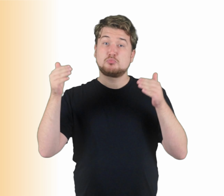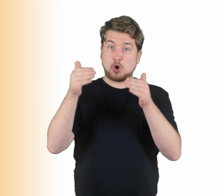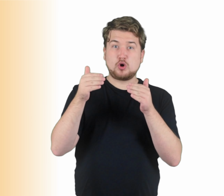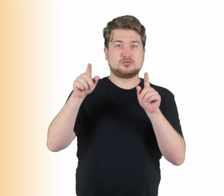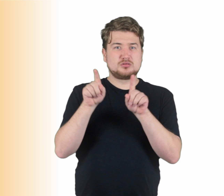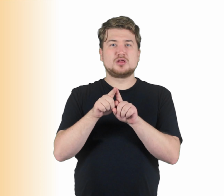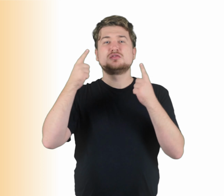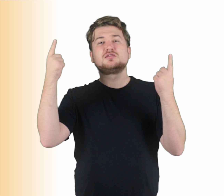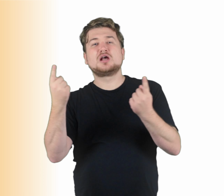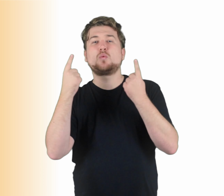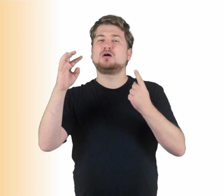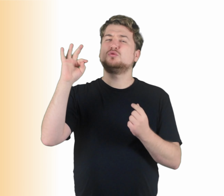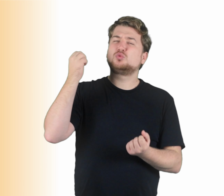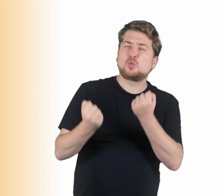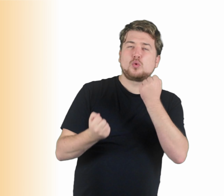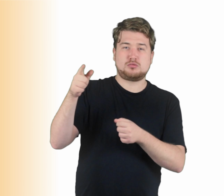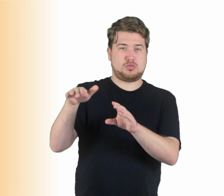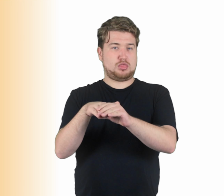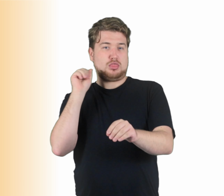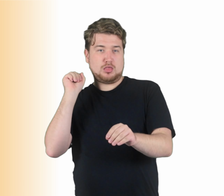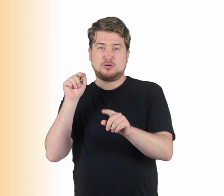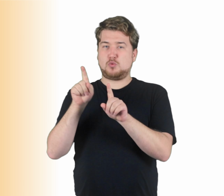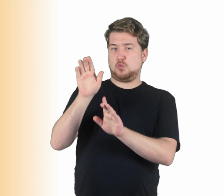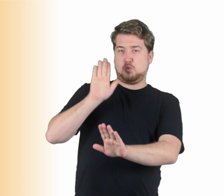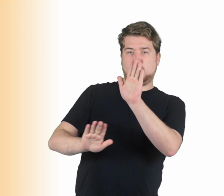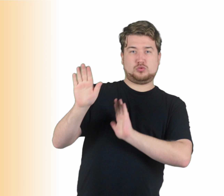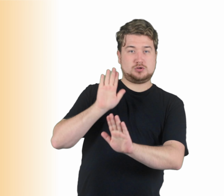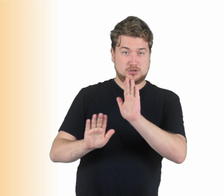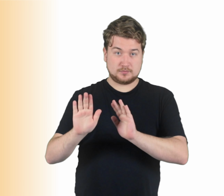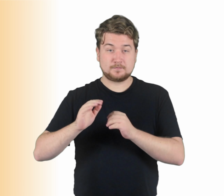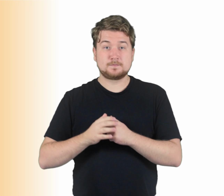Może być tak, że wycofuje się z trudnych sytuacji, unikając działania.